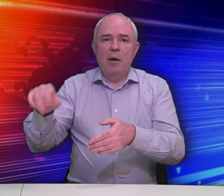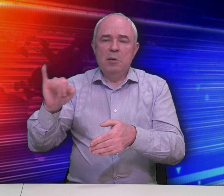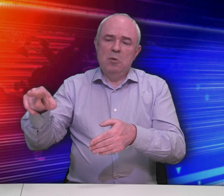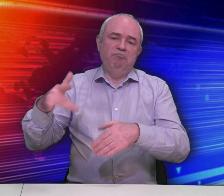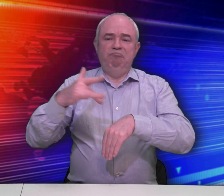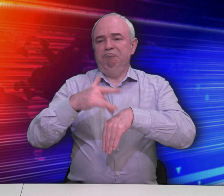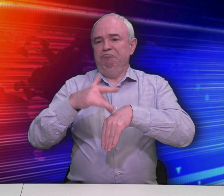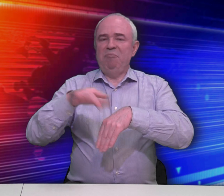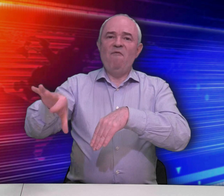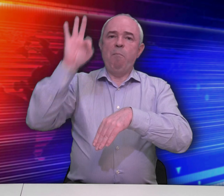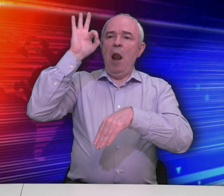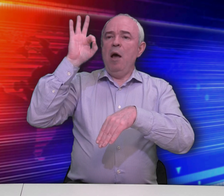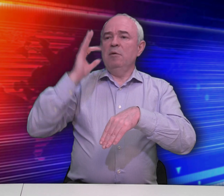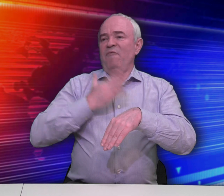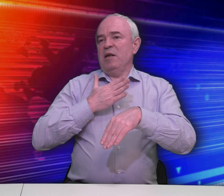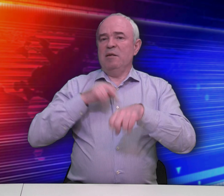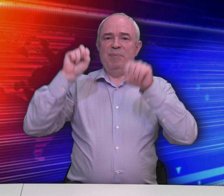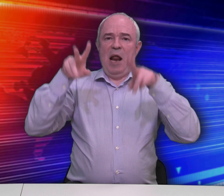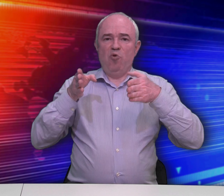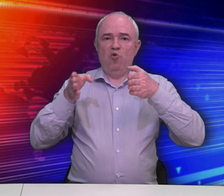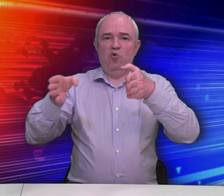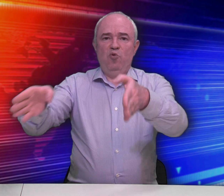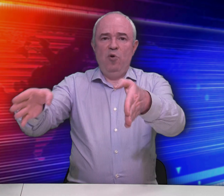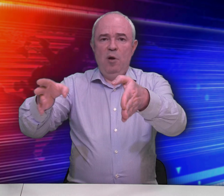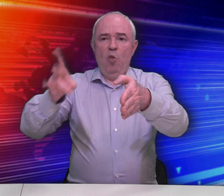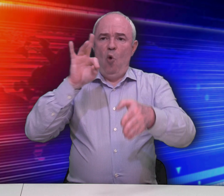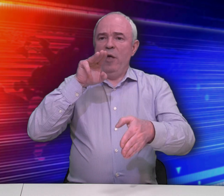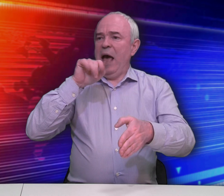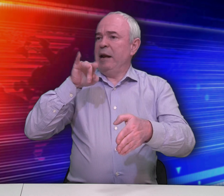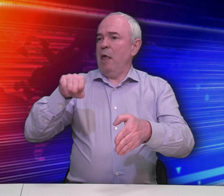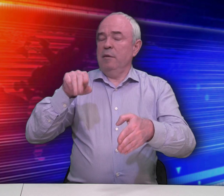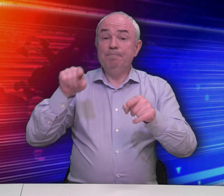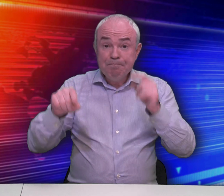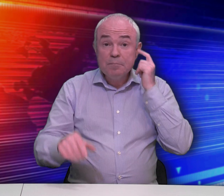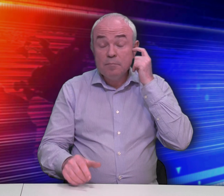и выбрал ее в качестве своей специальности.